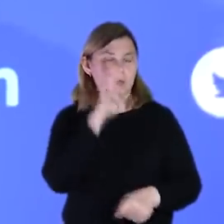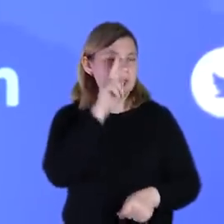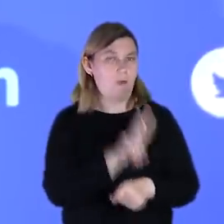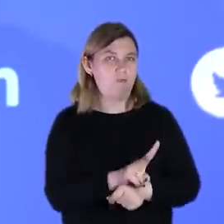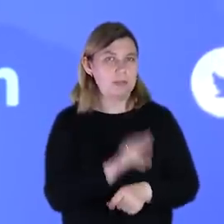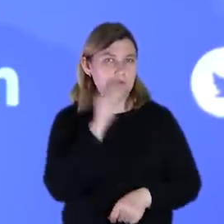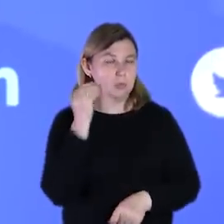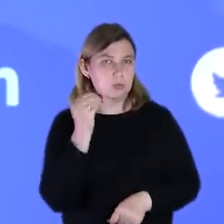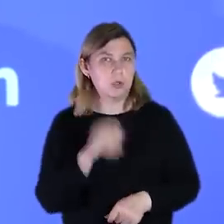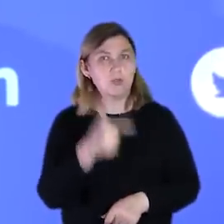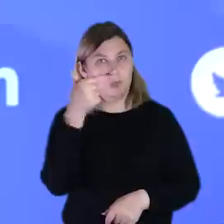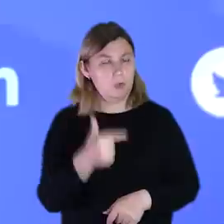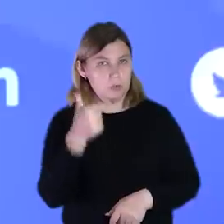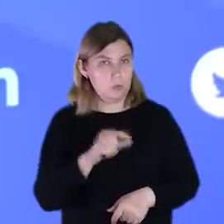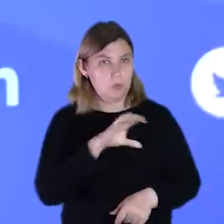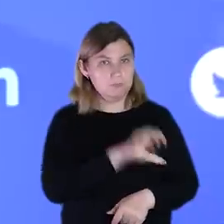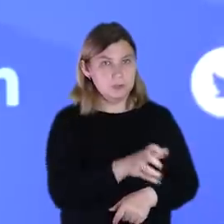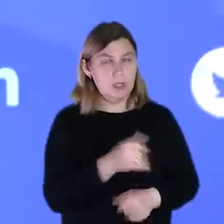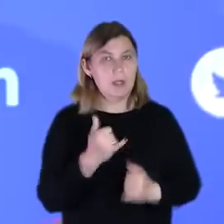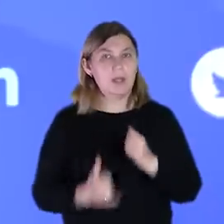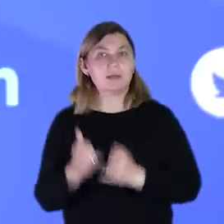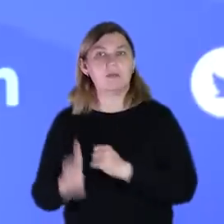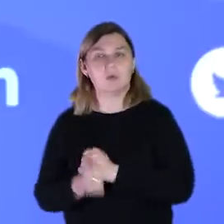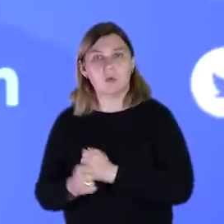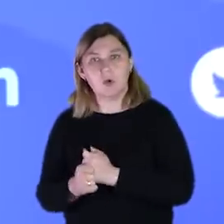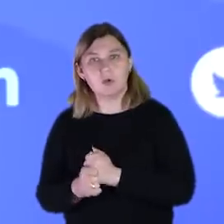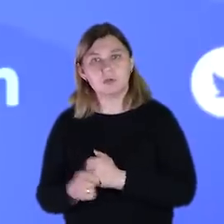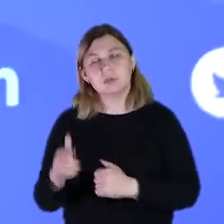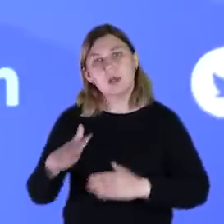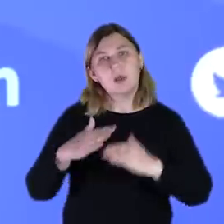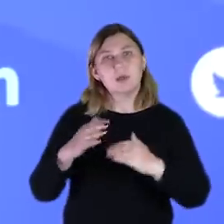Więc to było takie drugie źródło, natomiast jeśli chodzi o budowanie całej